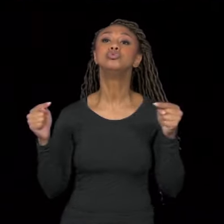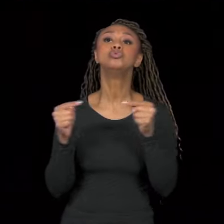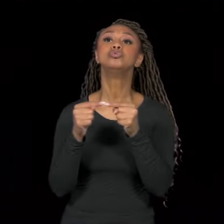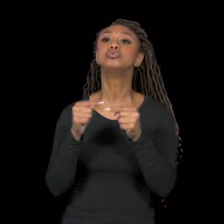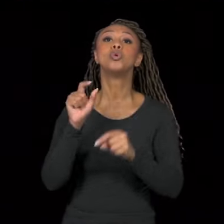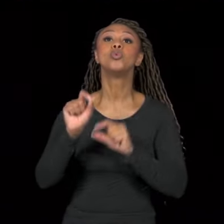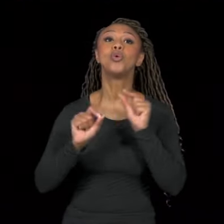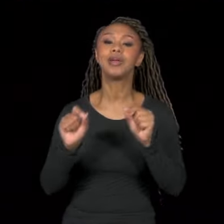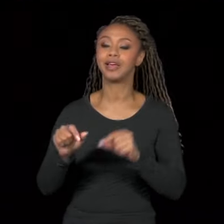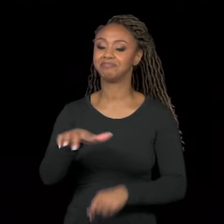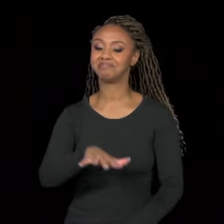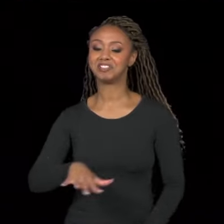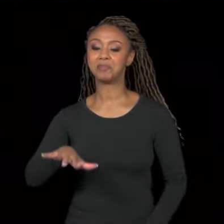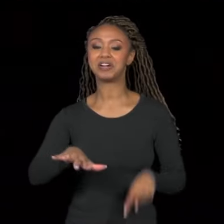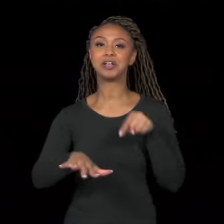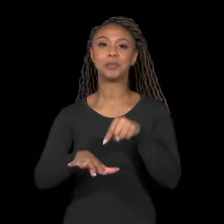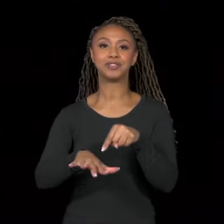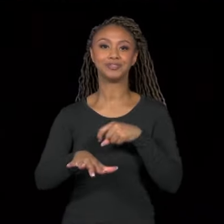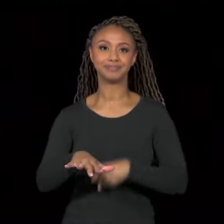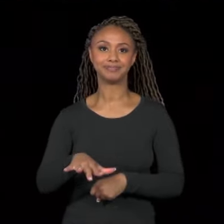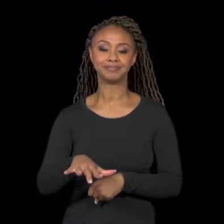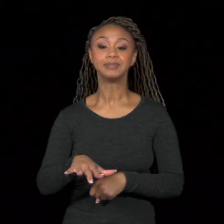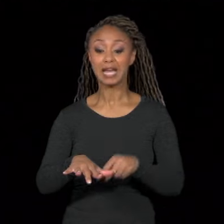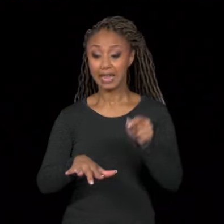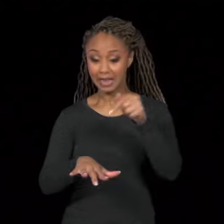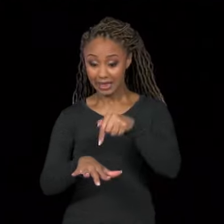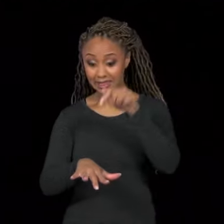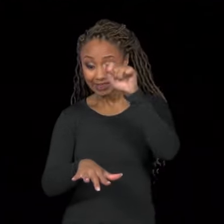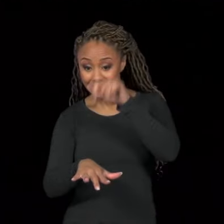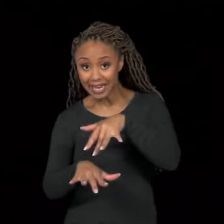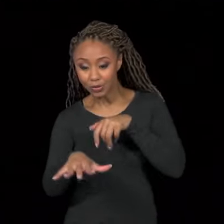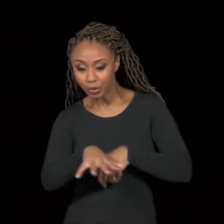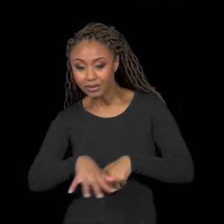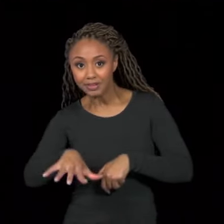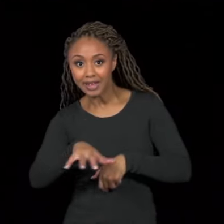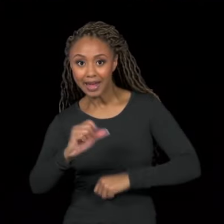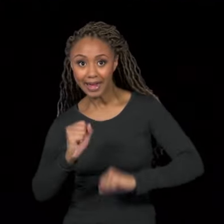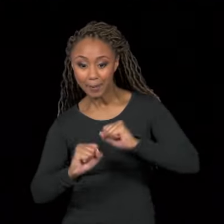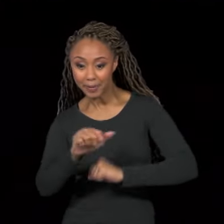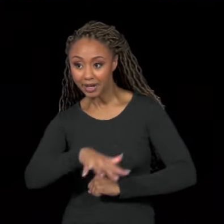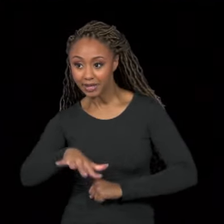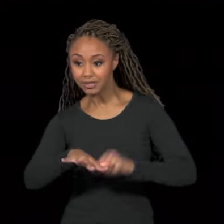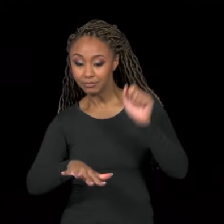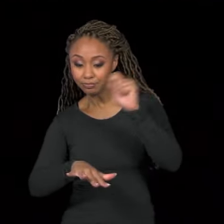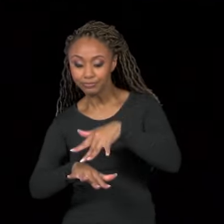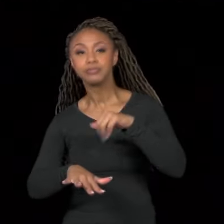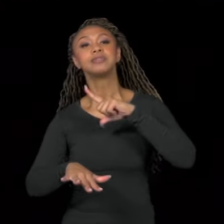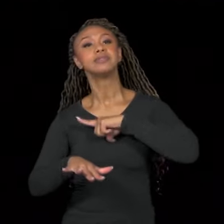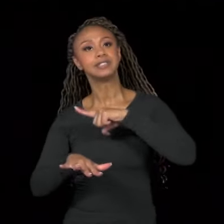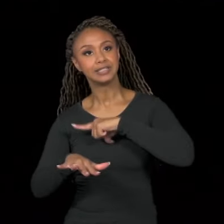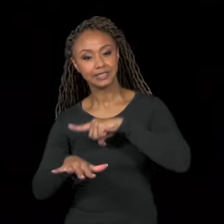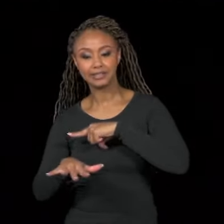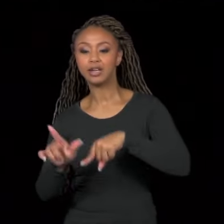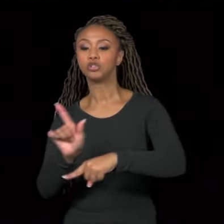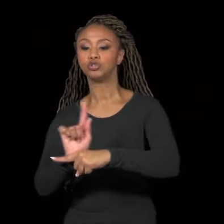GENTE FALOU DE GERÊNCIA, A GENTE FALOU DE POSSUEM, A GENTE FALOU DE CONTROLAR. ENTÃO SÃO AÇÕES, SÃO RELACIONAMENTOS QUE ESTÃO ATRELADOS A